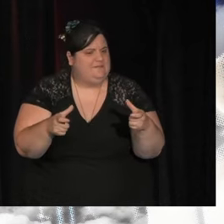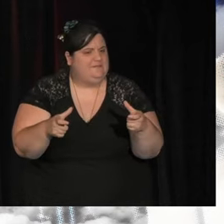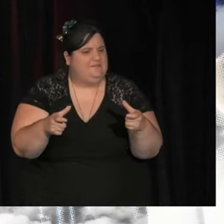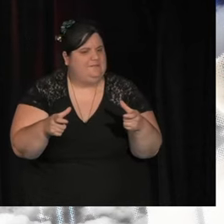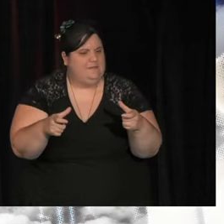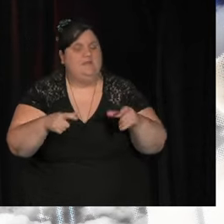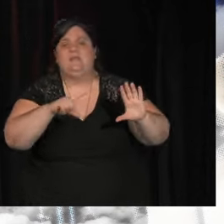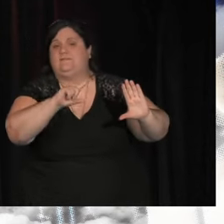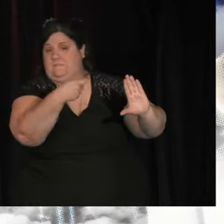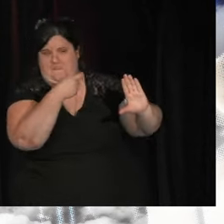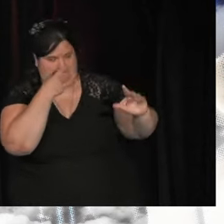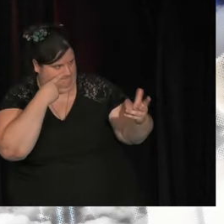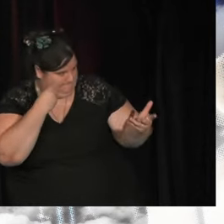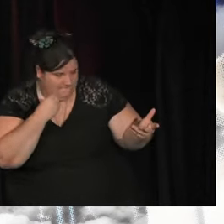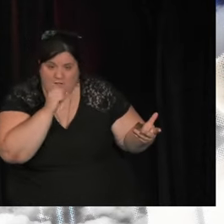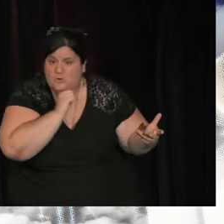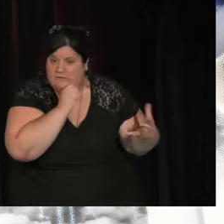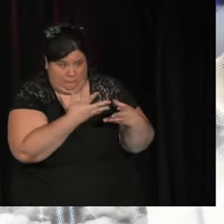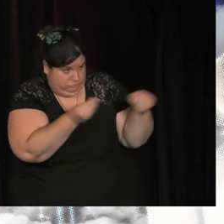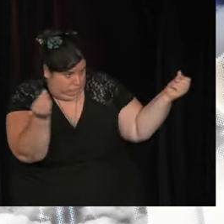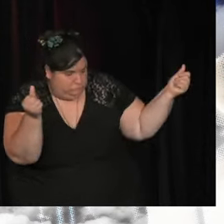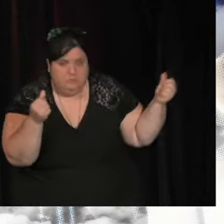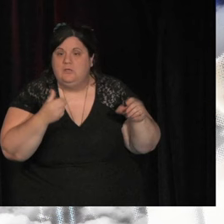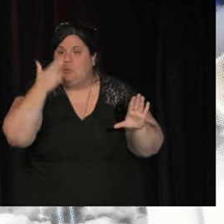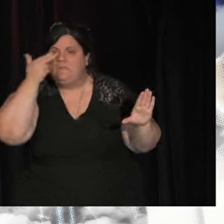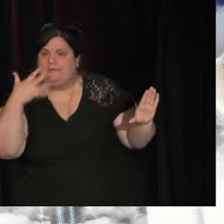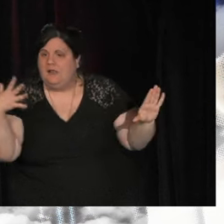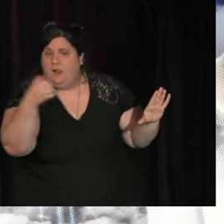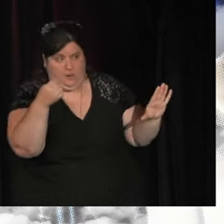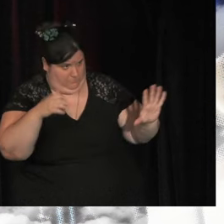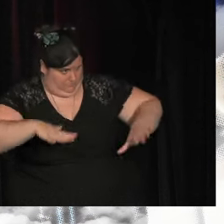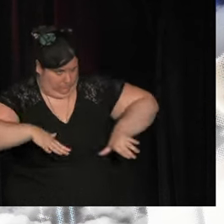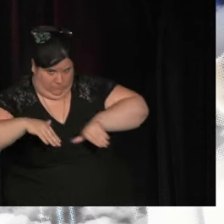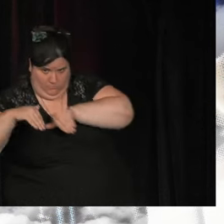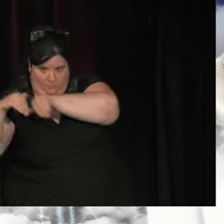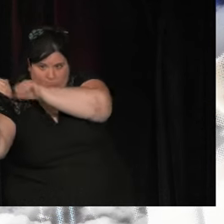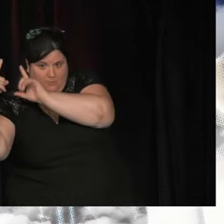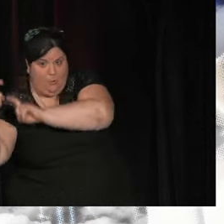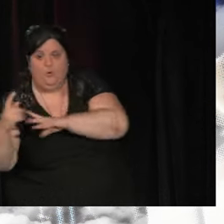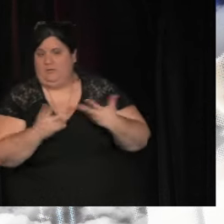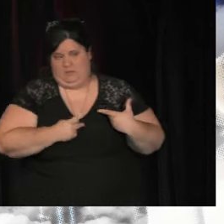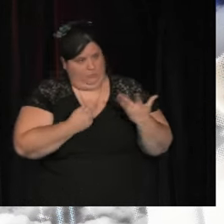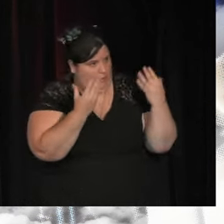Et du coup, le piratage réduit légèrement, on va dire, et le marché PC reprend un petit peu du poil de la bête. Globalement, tout va bien.